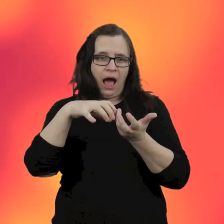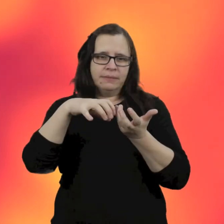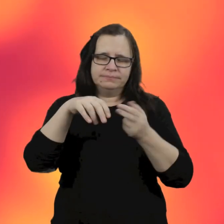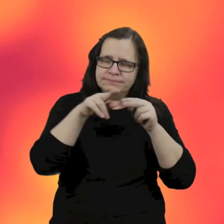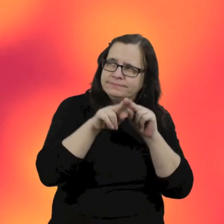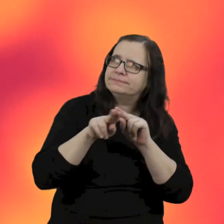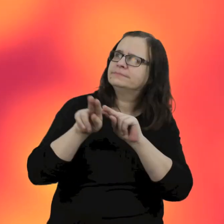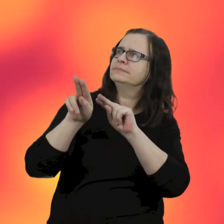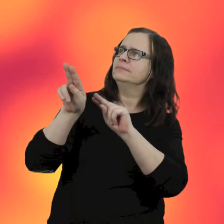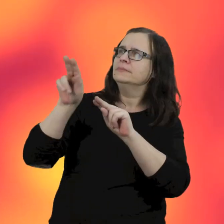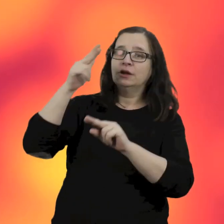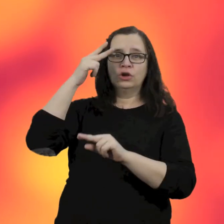Wenn wir aber auf Gott schauen